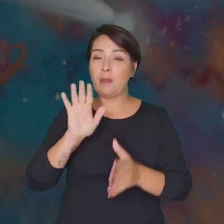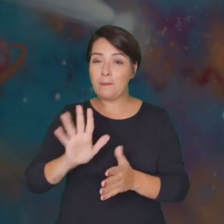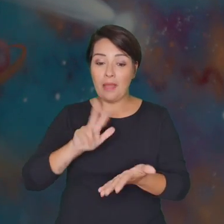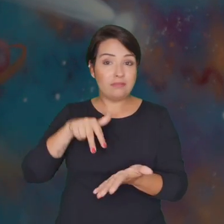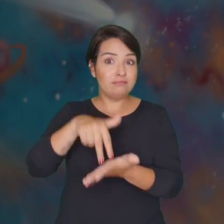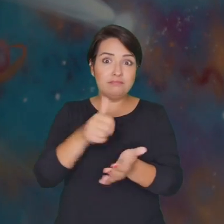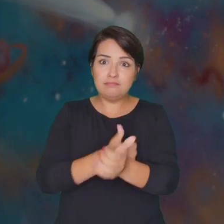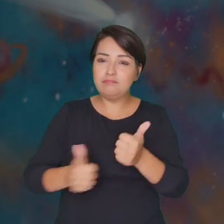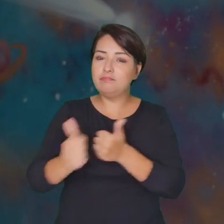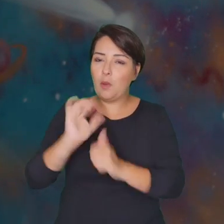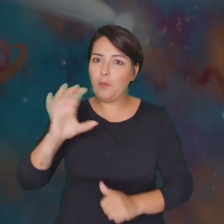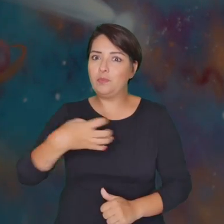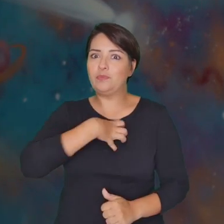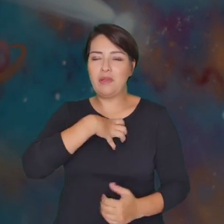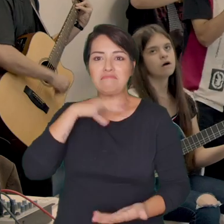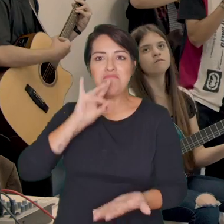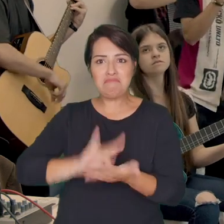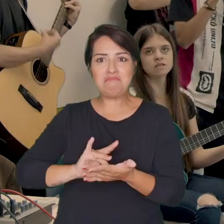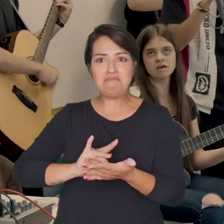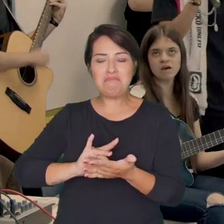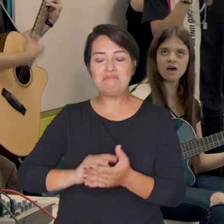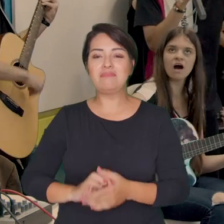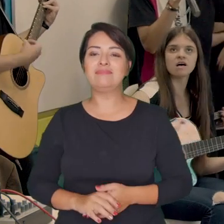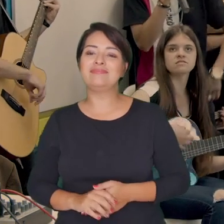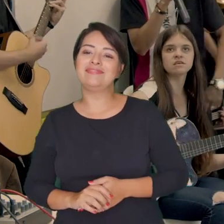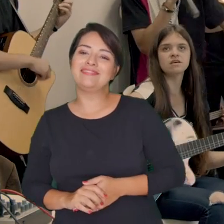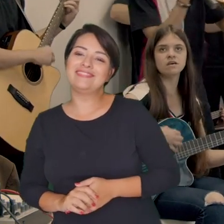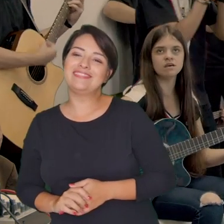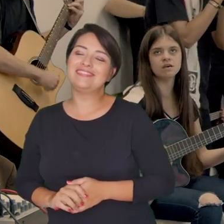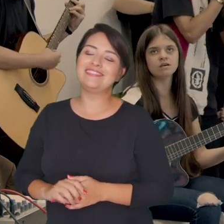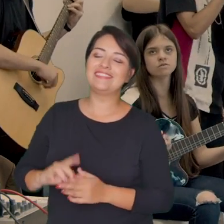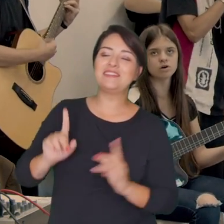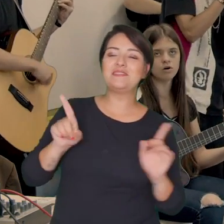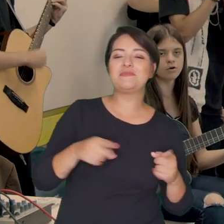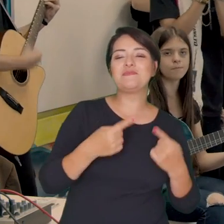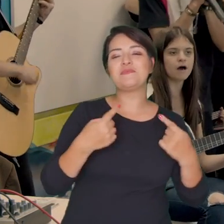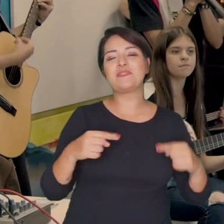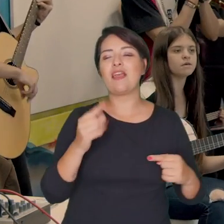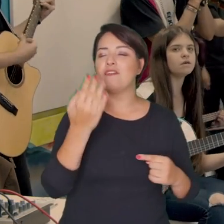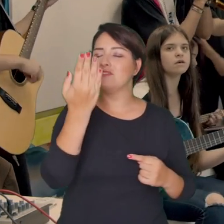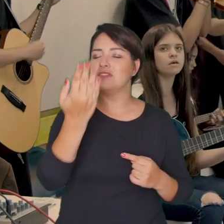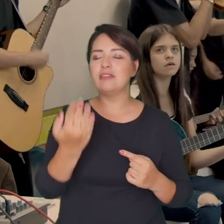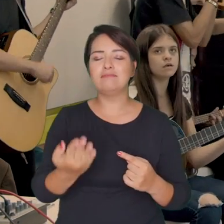assim, uma coisa impactante nesse projeto.